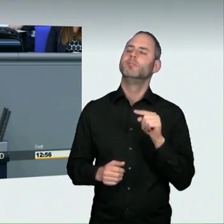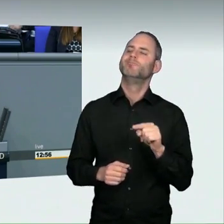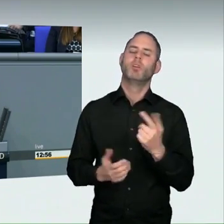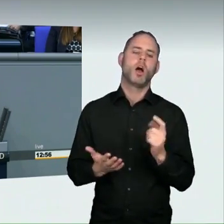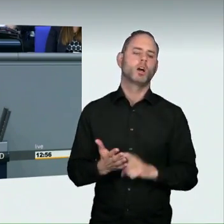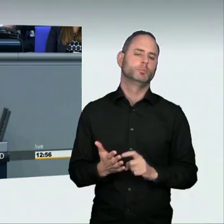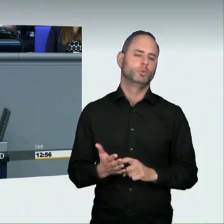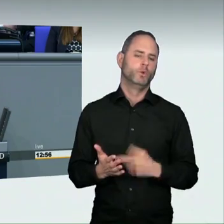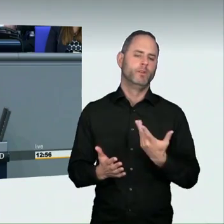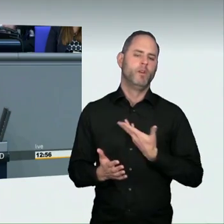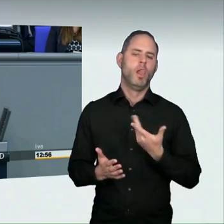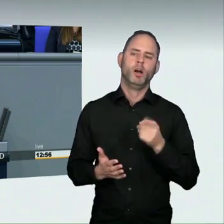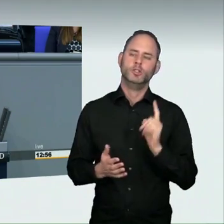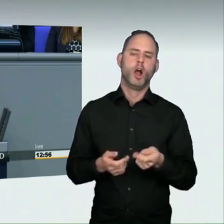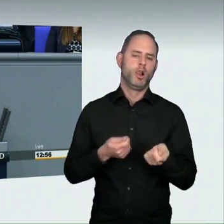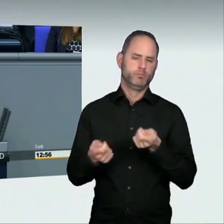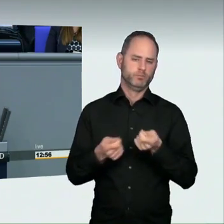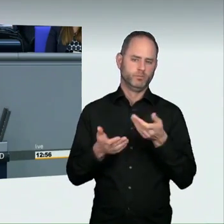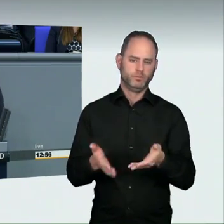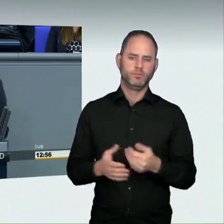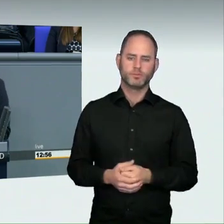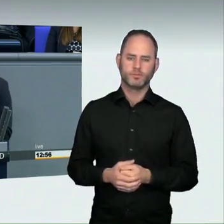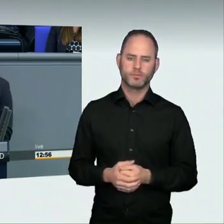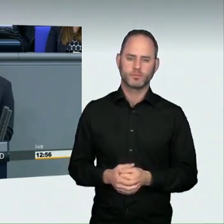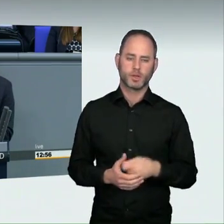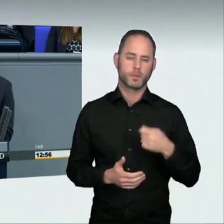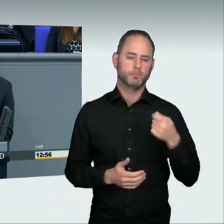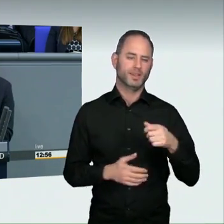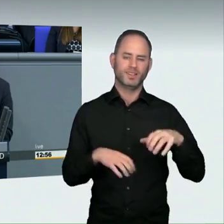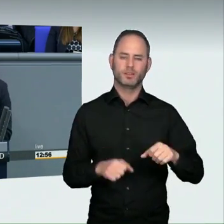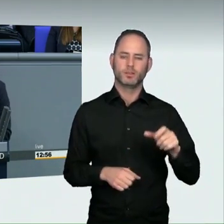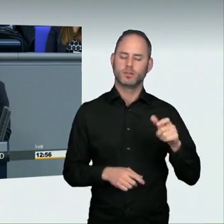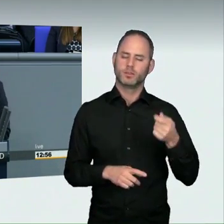zurückerstattet bekommen und nicht nur den Betrag, der ab dem Zeitpunkt der ersten Rüge fällig wird. Ich bedaure sehr, dass unsere politischen